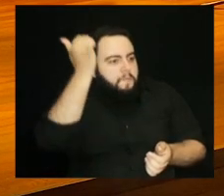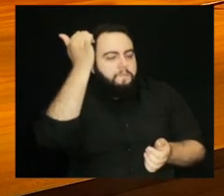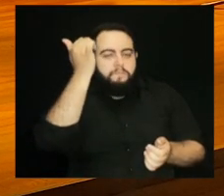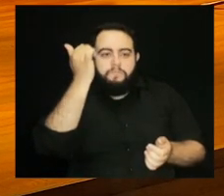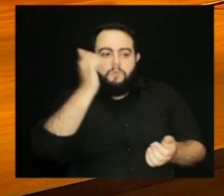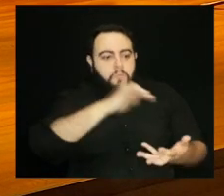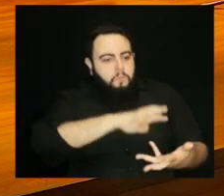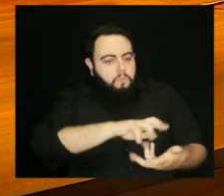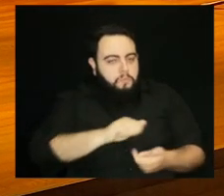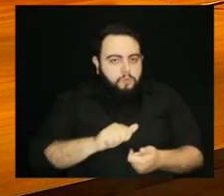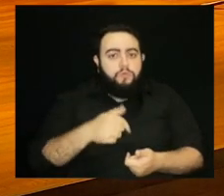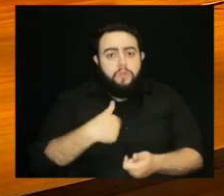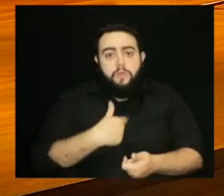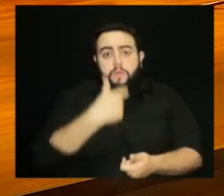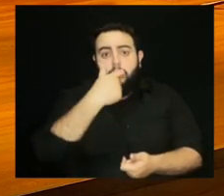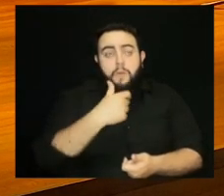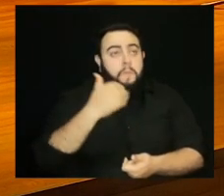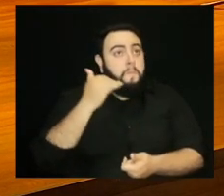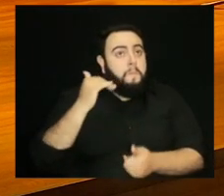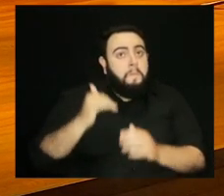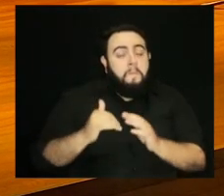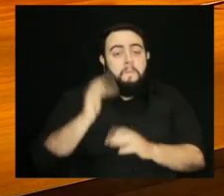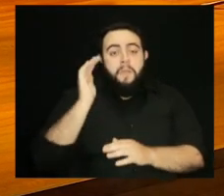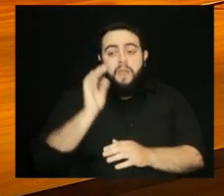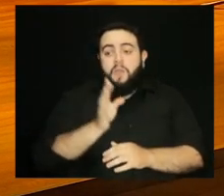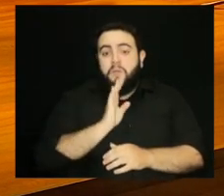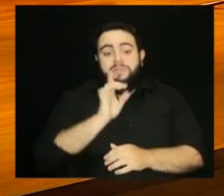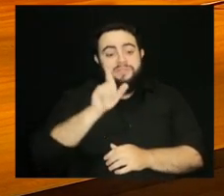duvido que na Índia as pessoas sabem o que é o chamamé, mas as pessoas certamente sabem o